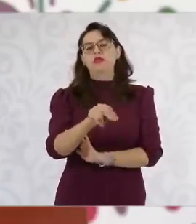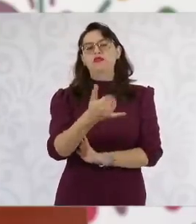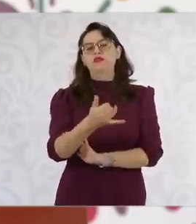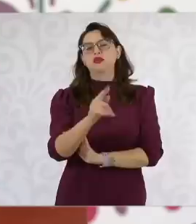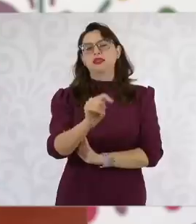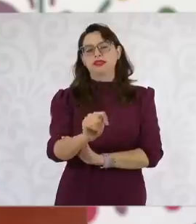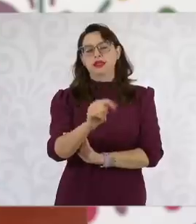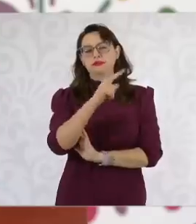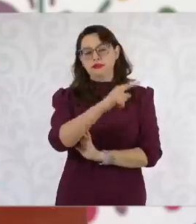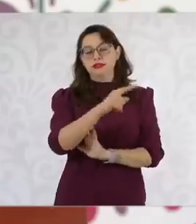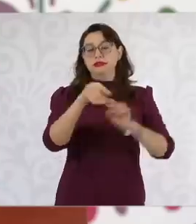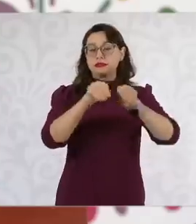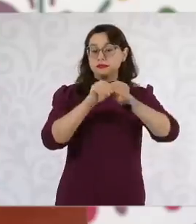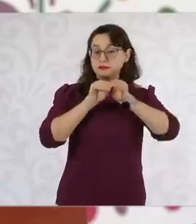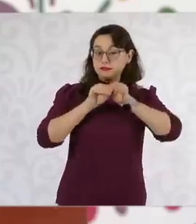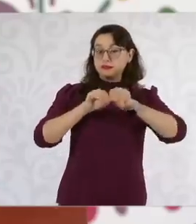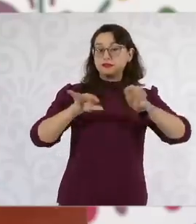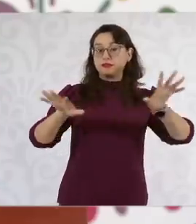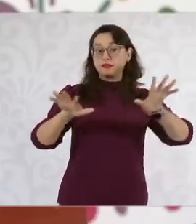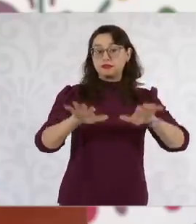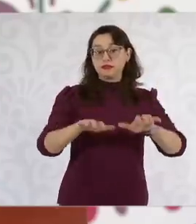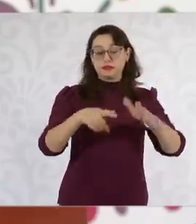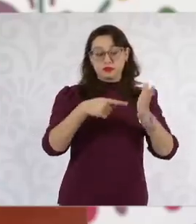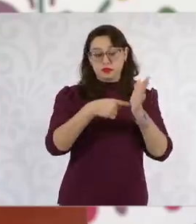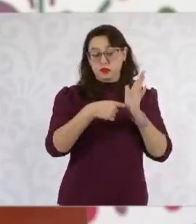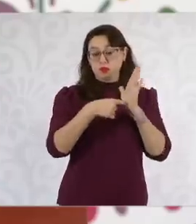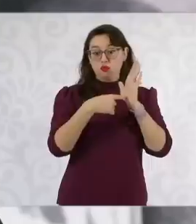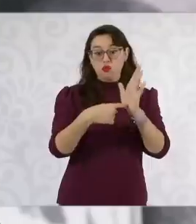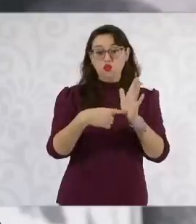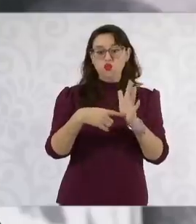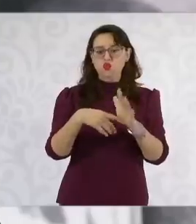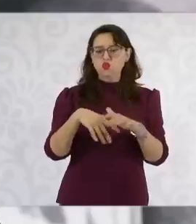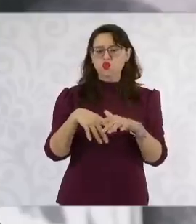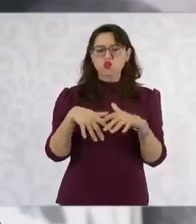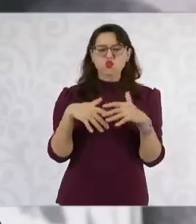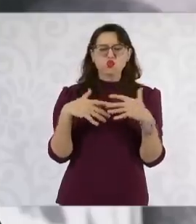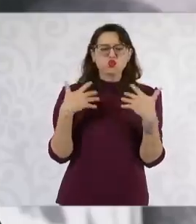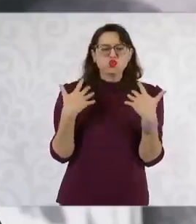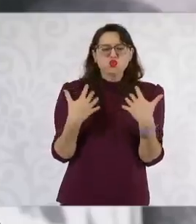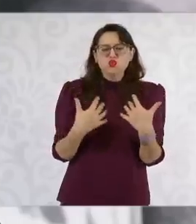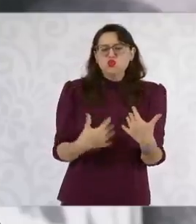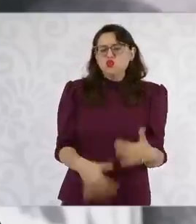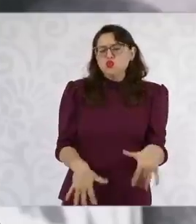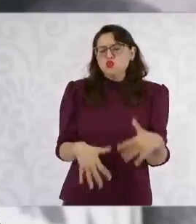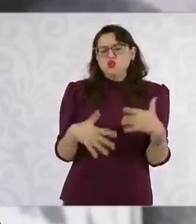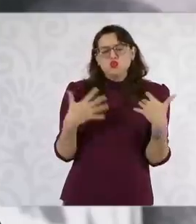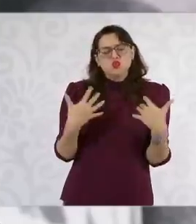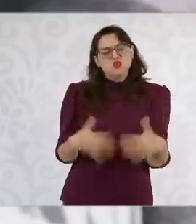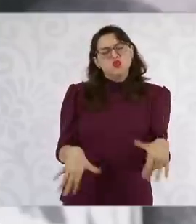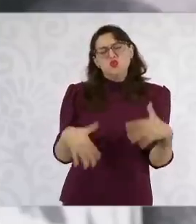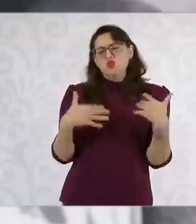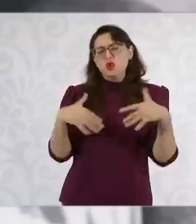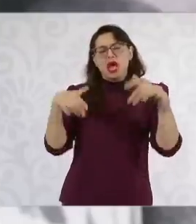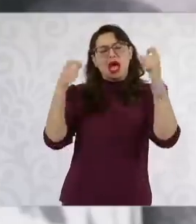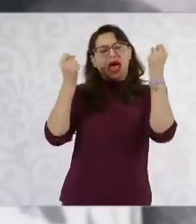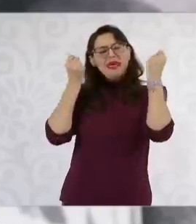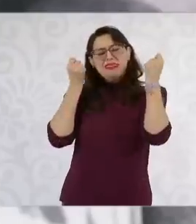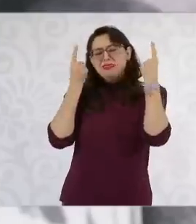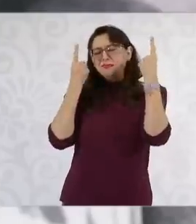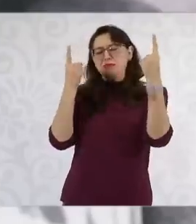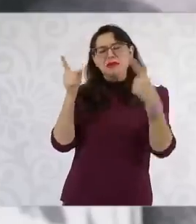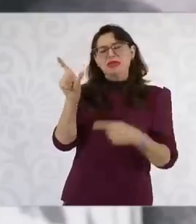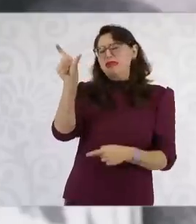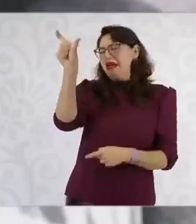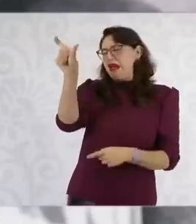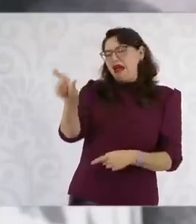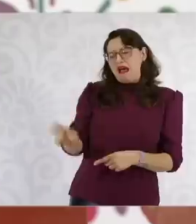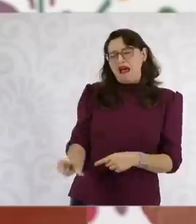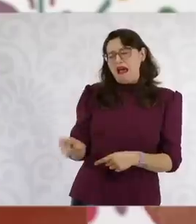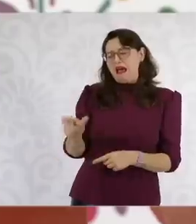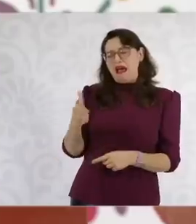periódico uno de los elogios más este profusos sobre la persona de este individuo no se nos